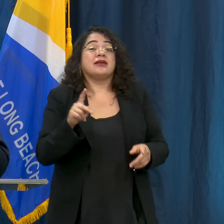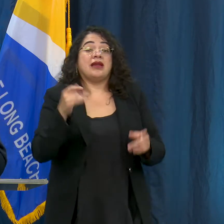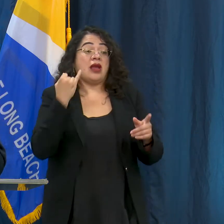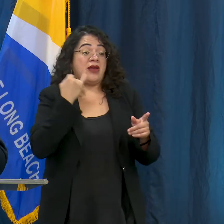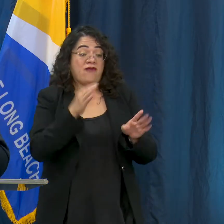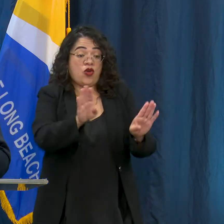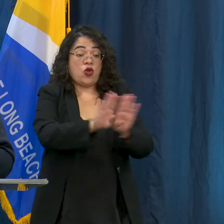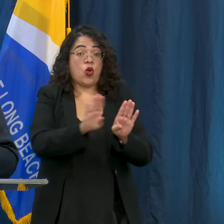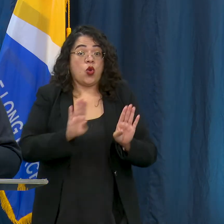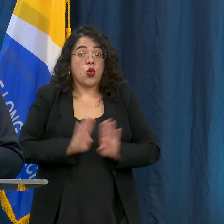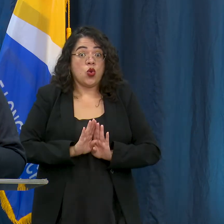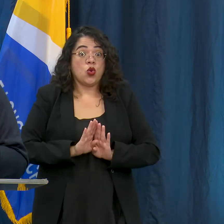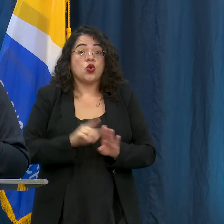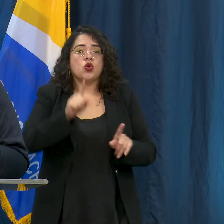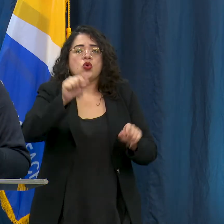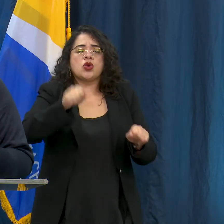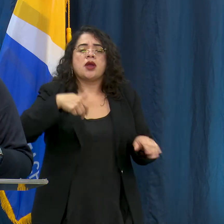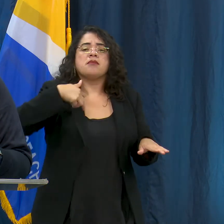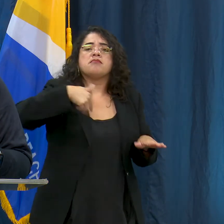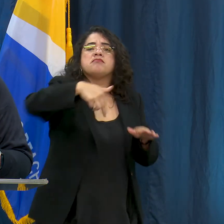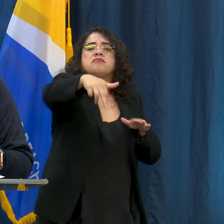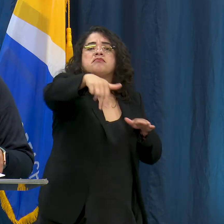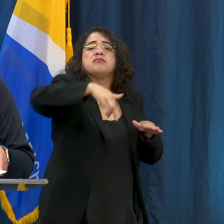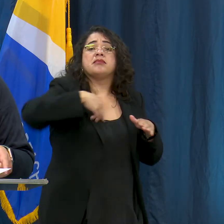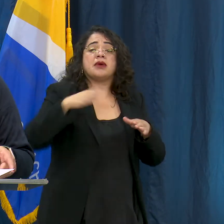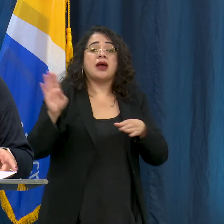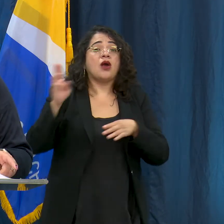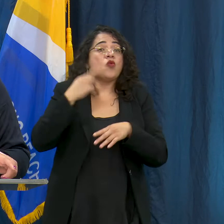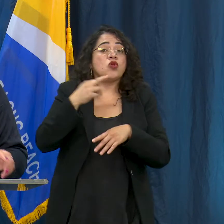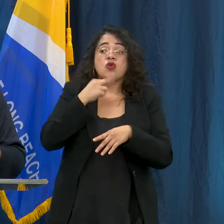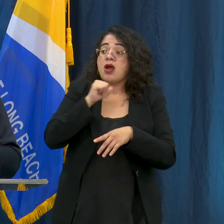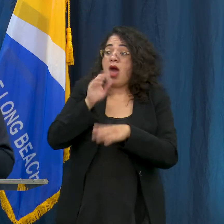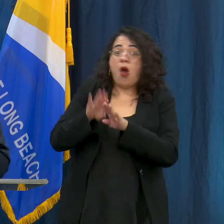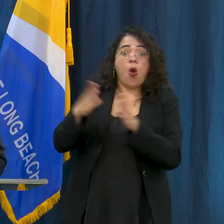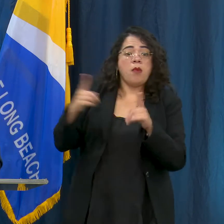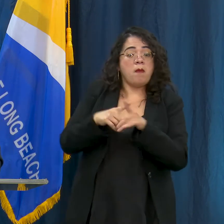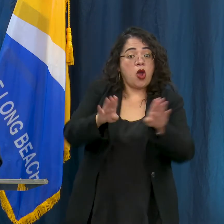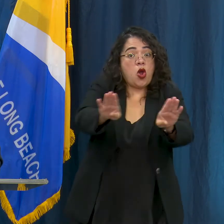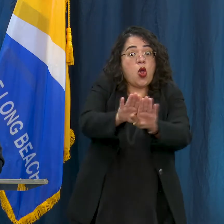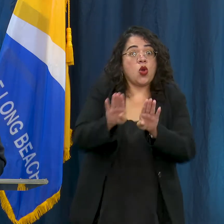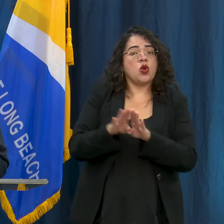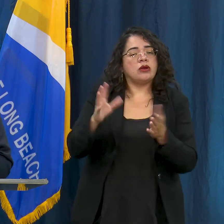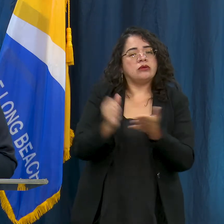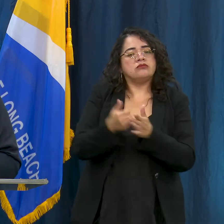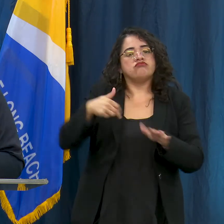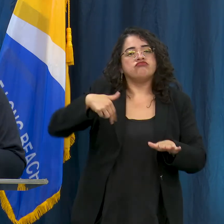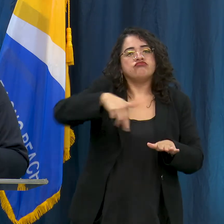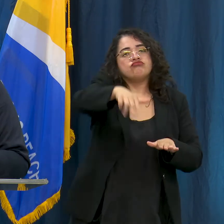Natas ona OC Christa's talia che record allah's k entre más importantes que vas